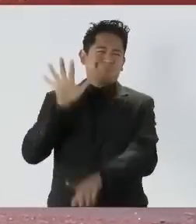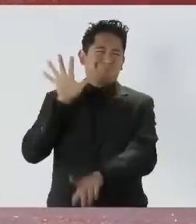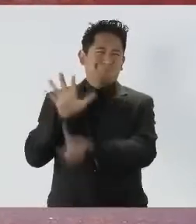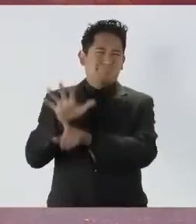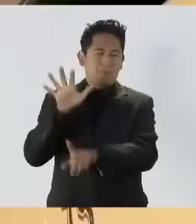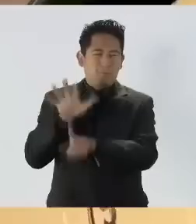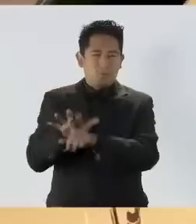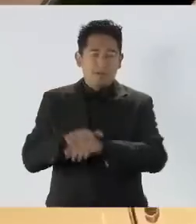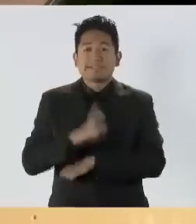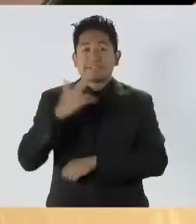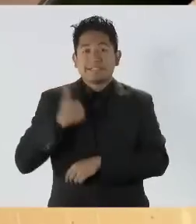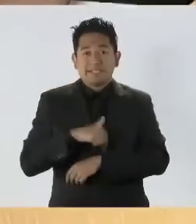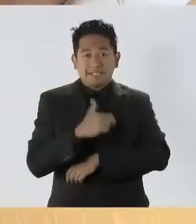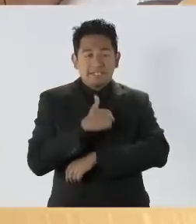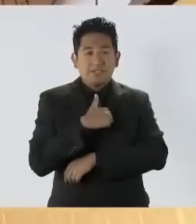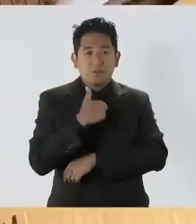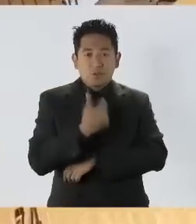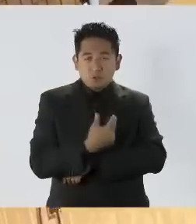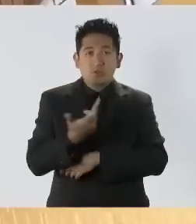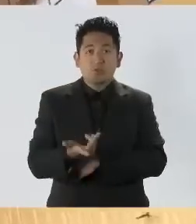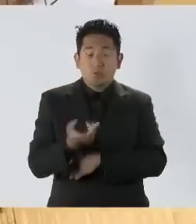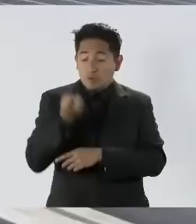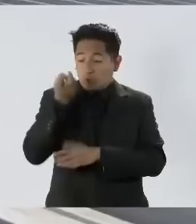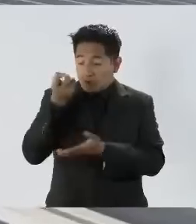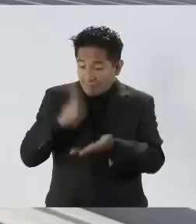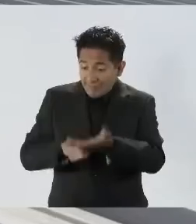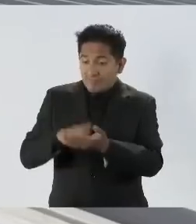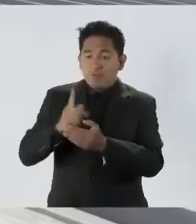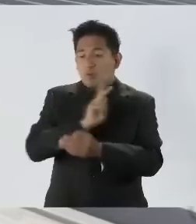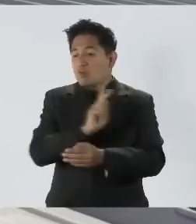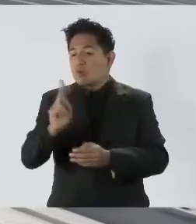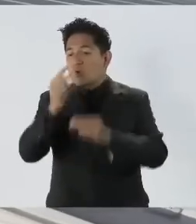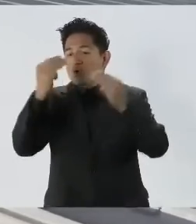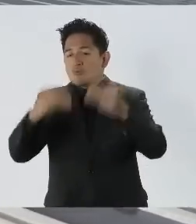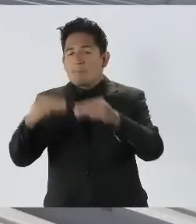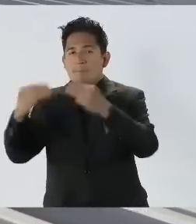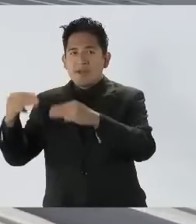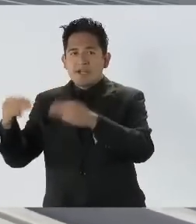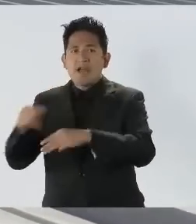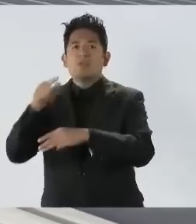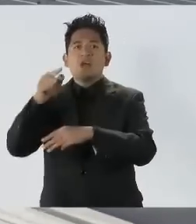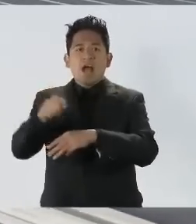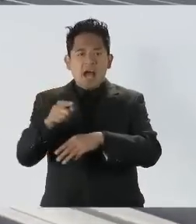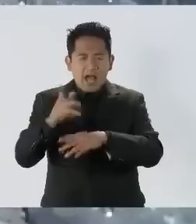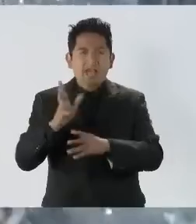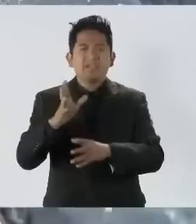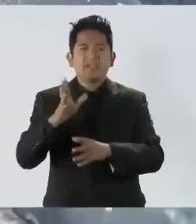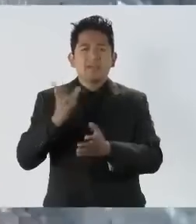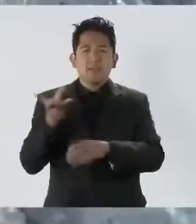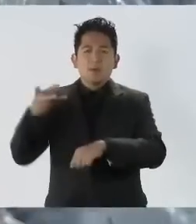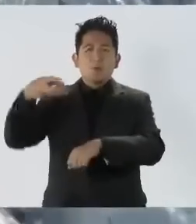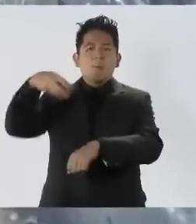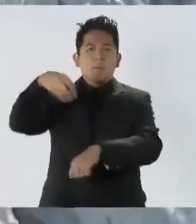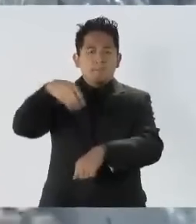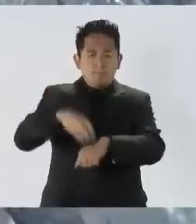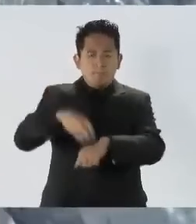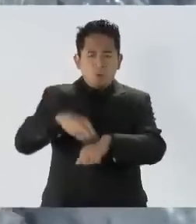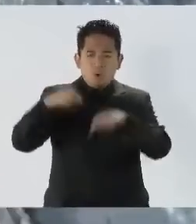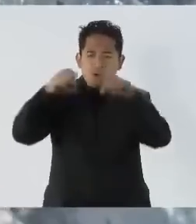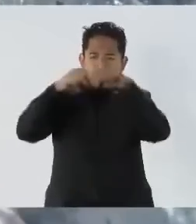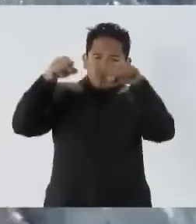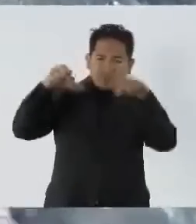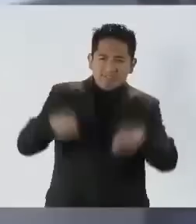de captación de agua de lluvia en los mercados ya instalamos el primer sistema de captación en el